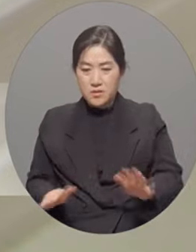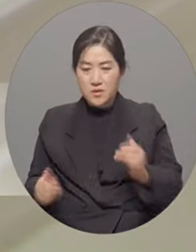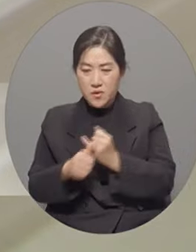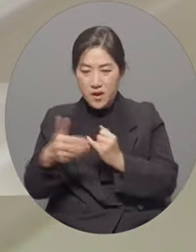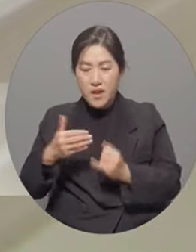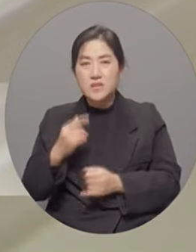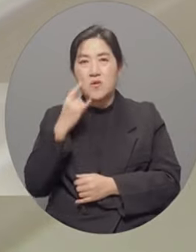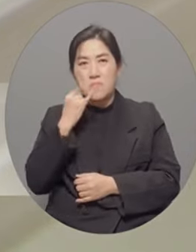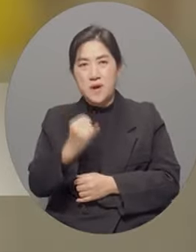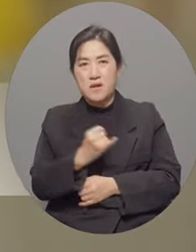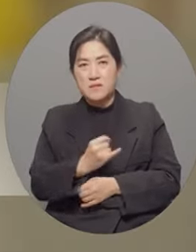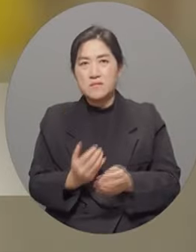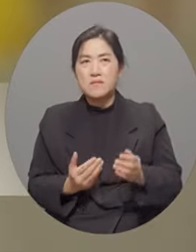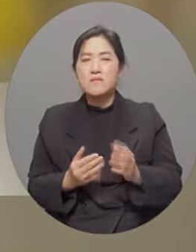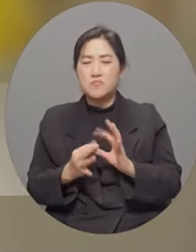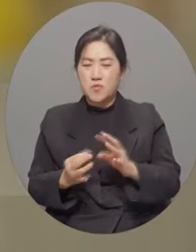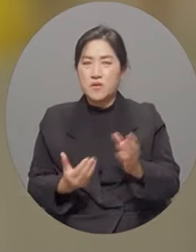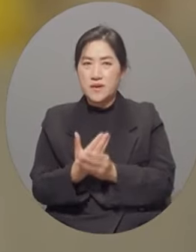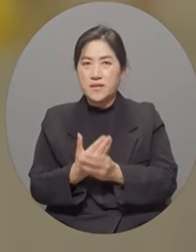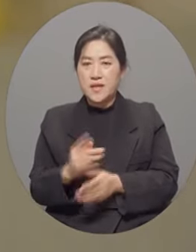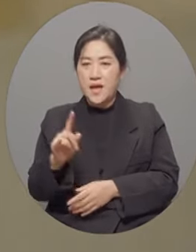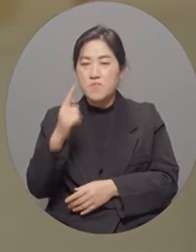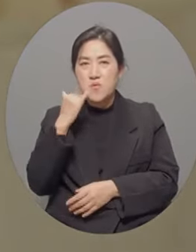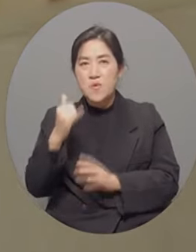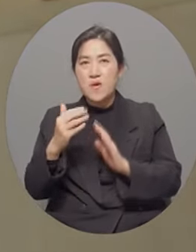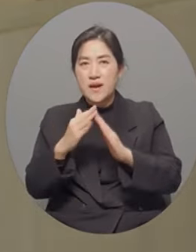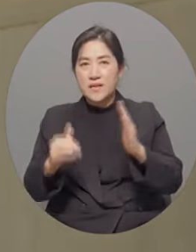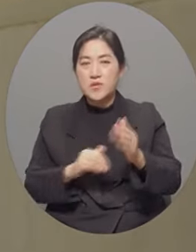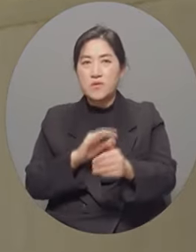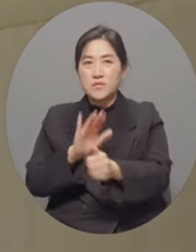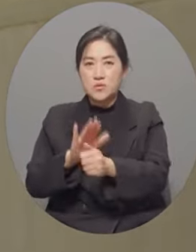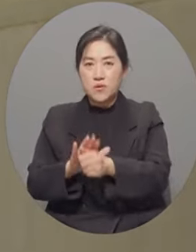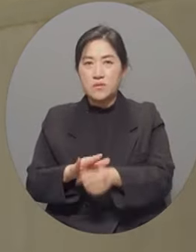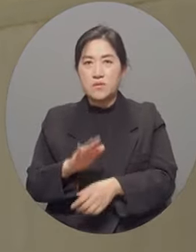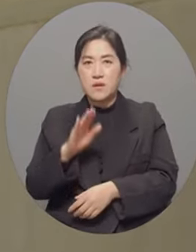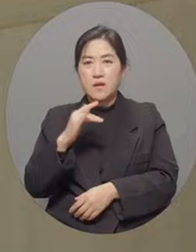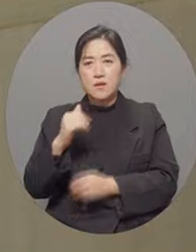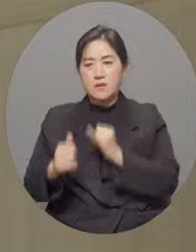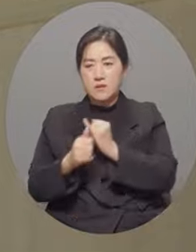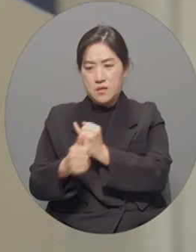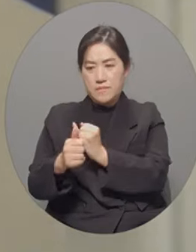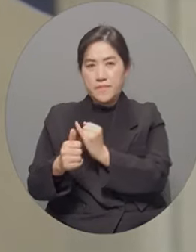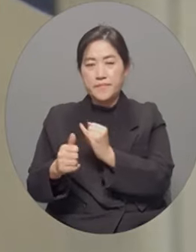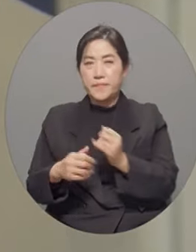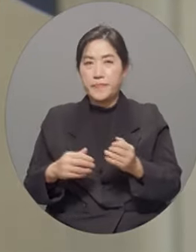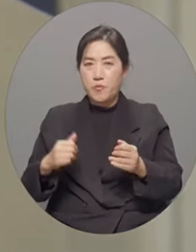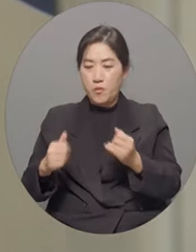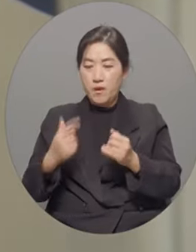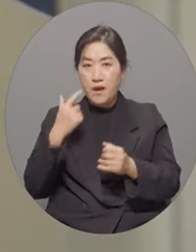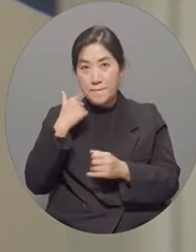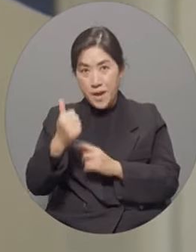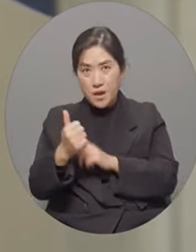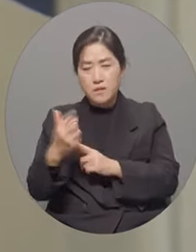(기자) 또 영아 살해가 미혼모에 의해 일어나는 경우가 많은 만큼 한부모 가정의 지원과 함께 친부의 책임을 강화하는방향의 법 개정도 필요합니다.